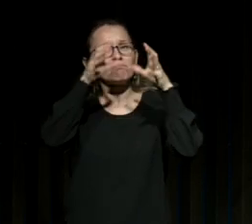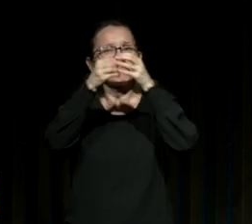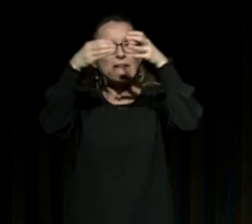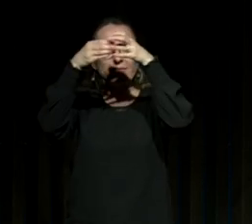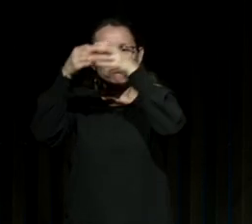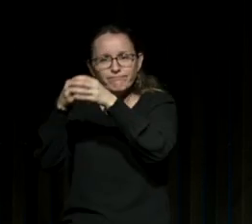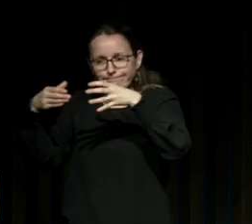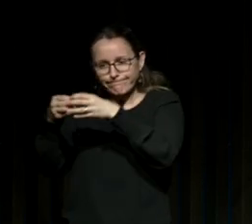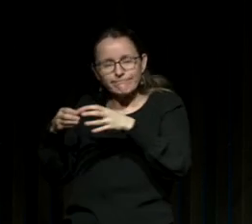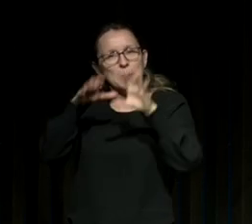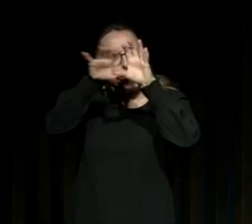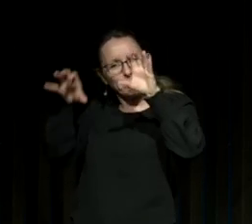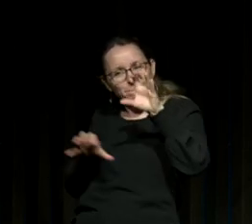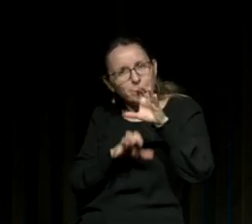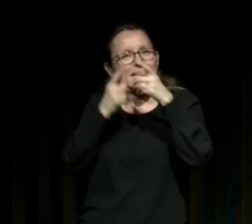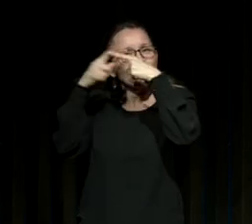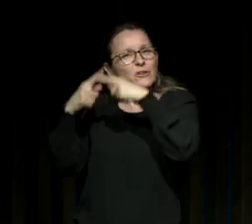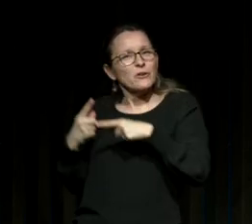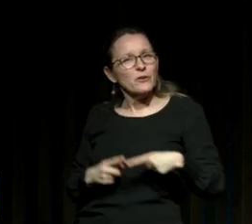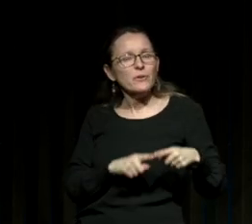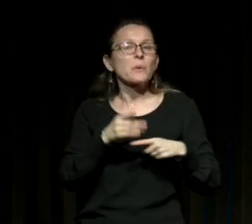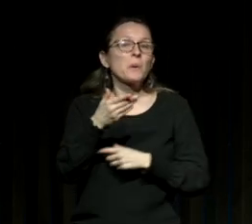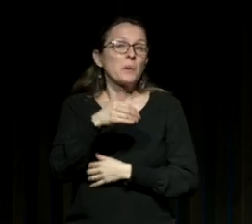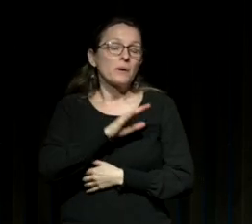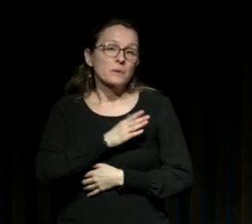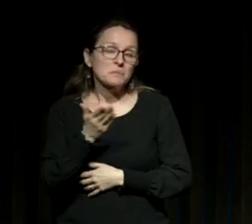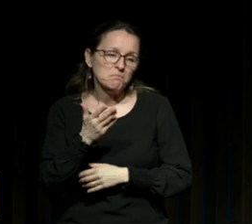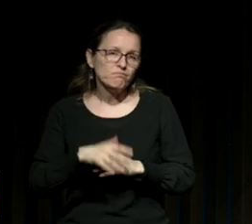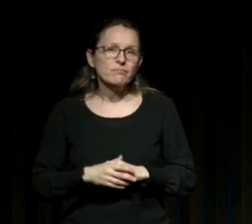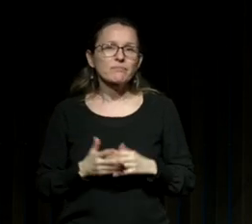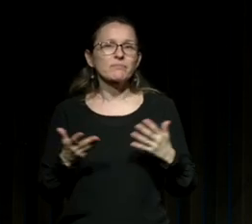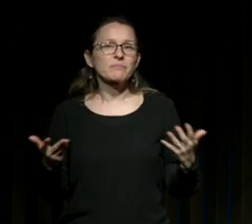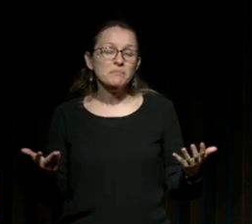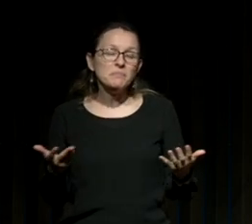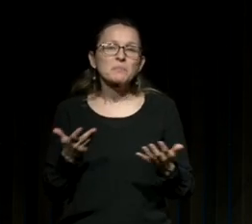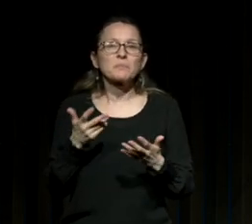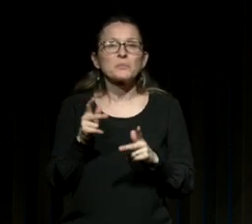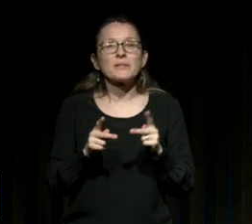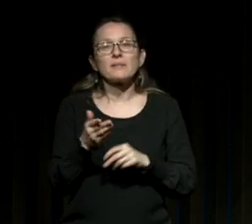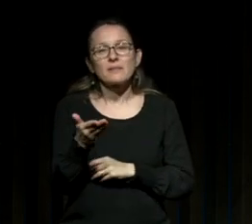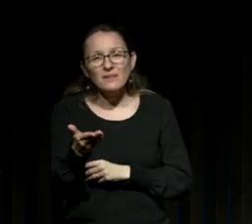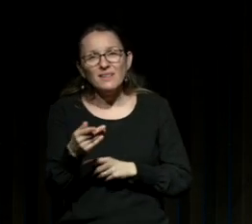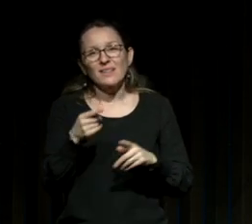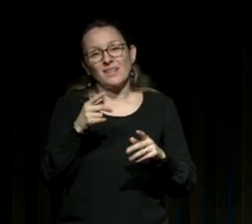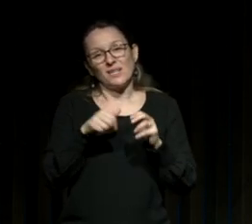territoire elle est probable probablement liée à des répartition inégale selon le niveau socio